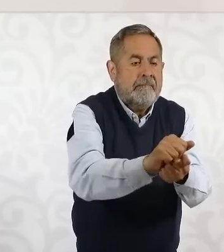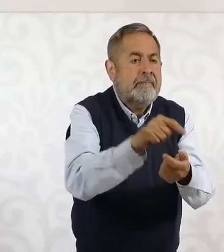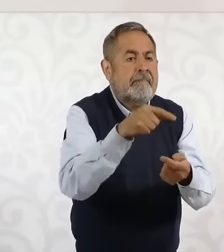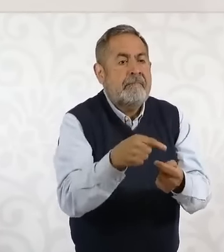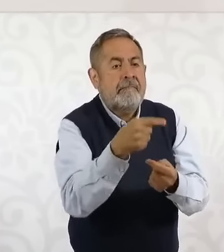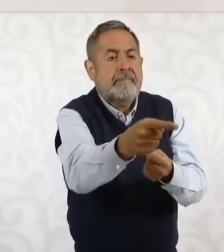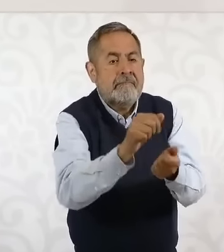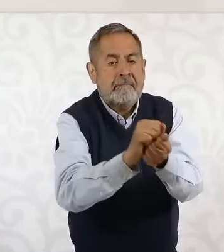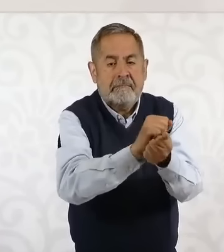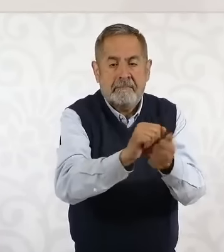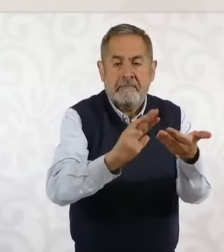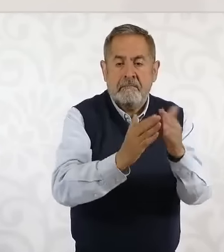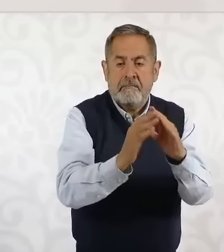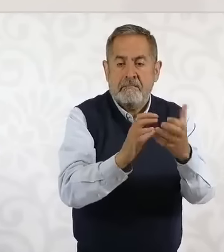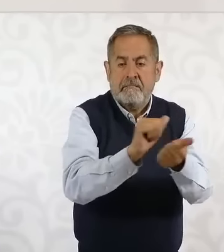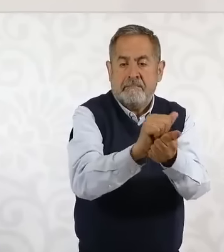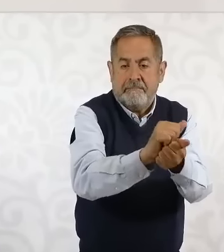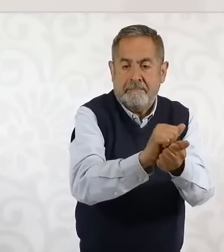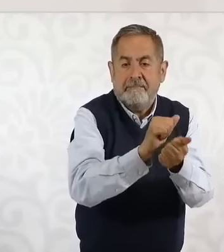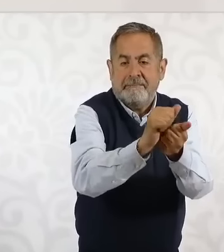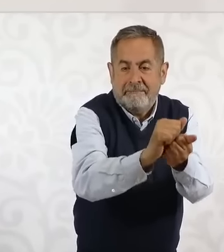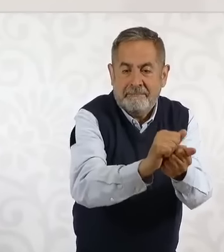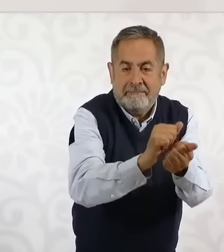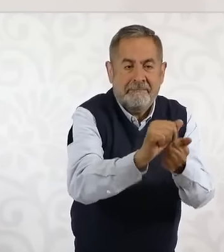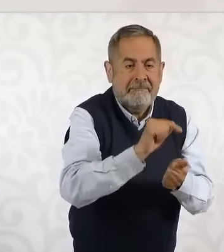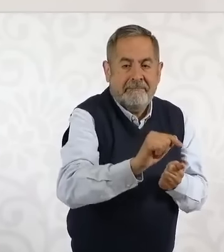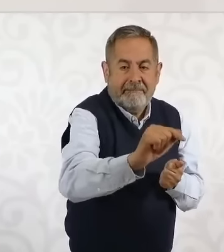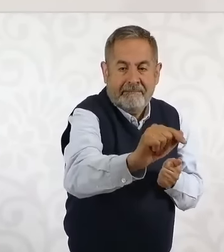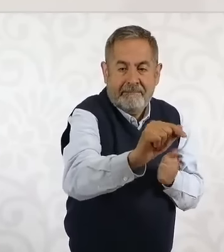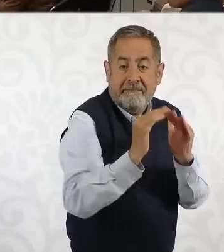por ejemplo. Entonces es muy difícil, las casas están lavando y por lo tanto